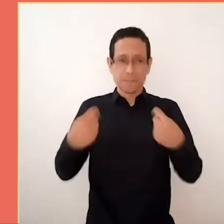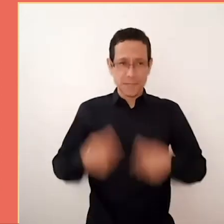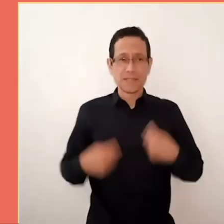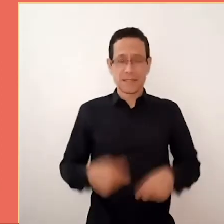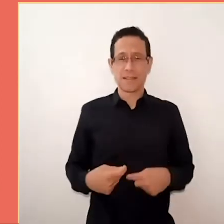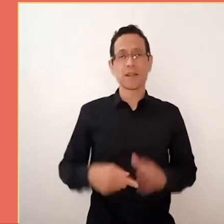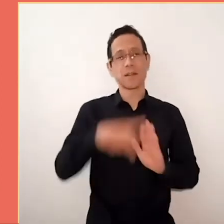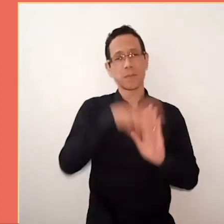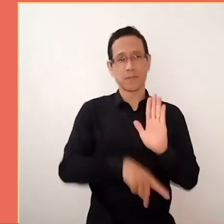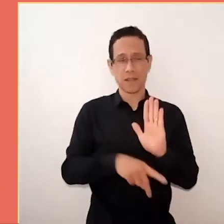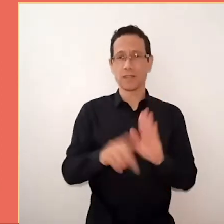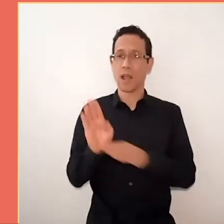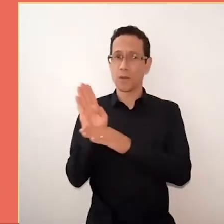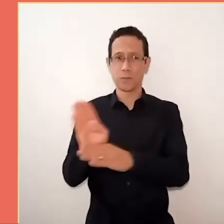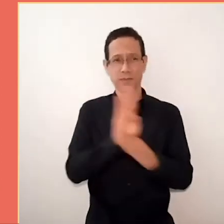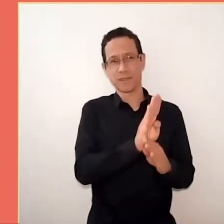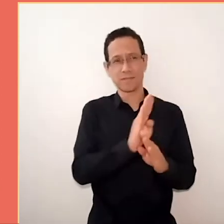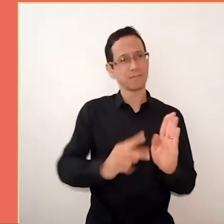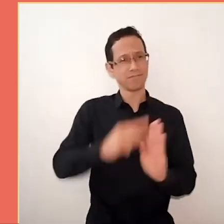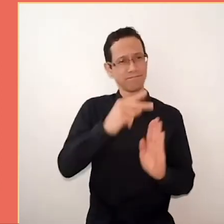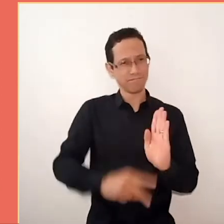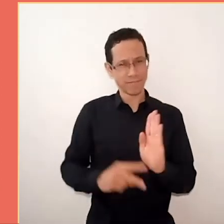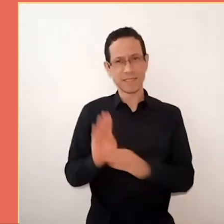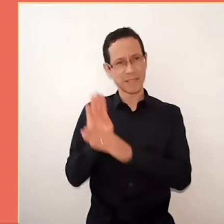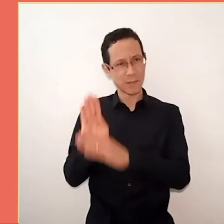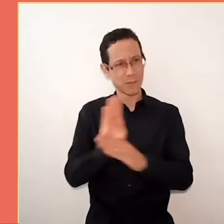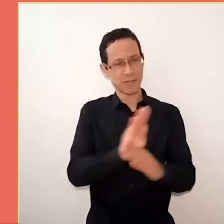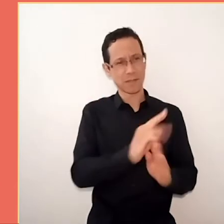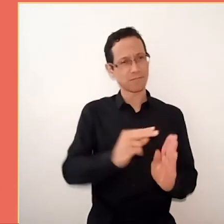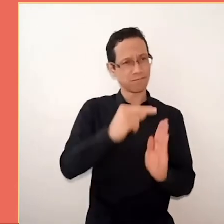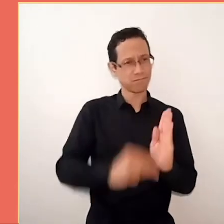Quando eu falo isso, nós precisamos de políticas públicas, nós precisamos de um papel do Estado,